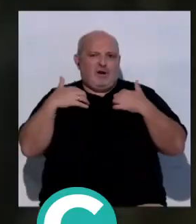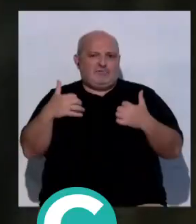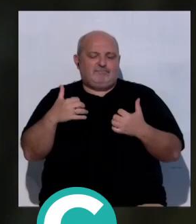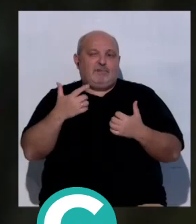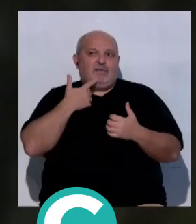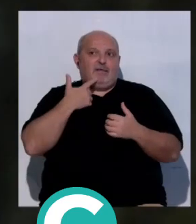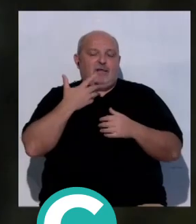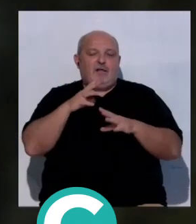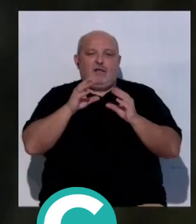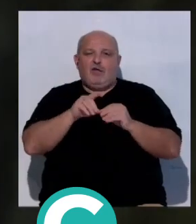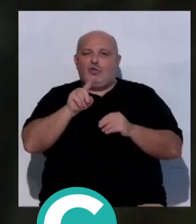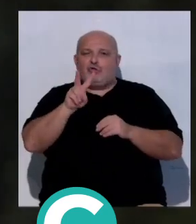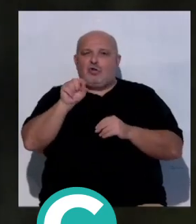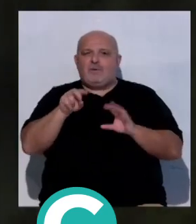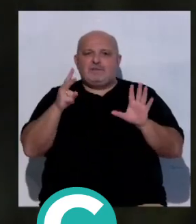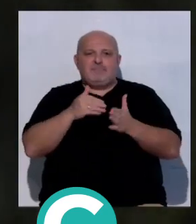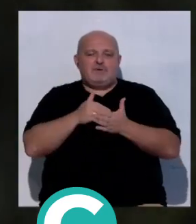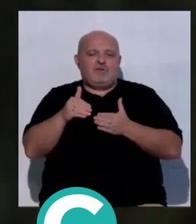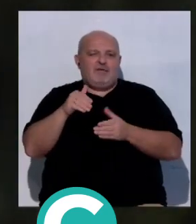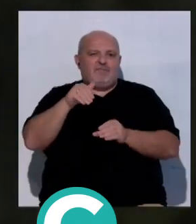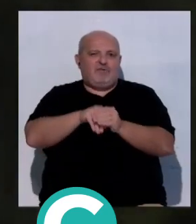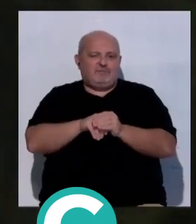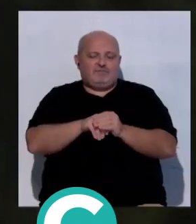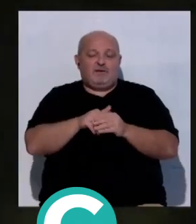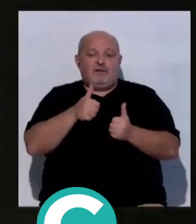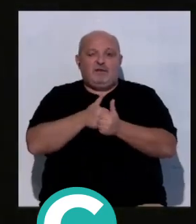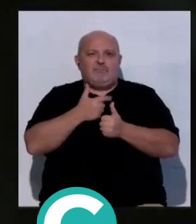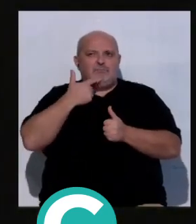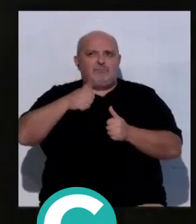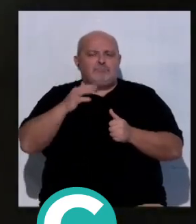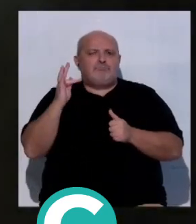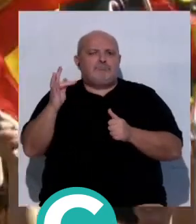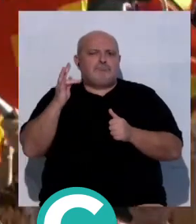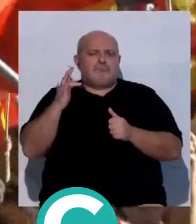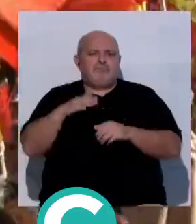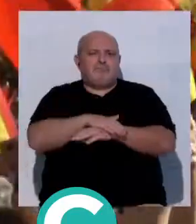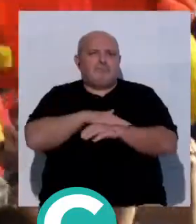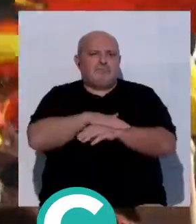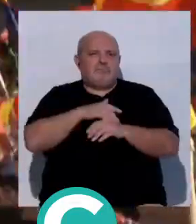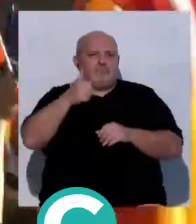representa 12,7 millones de votos el secretario ha valorado posit el gobierno de Sánchez para la